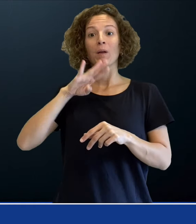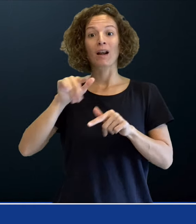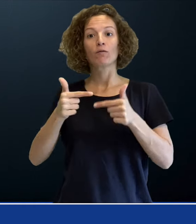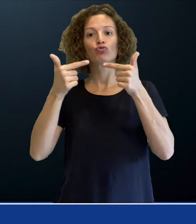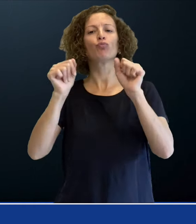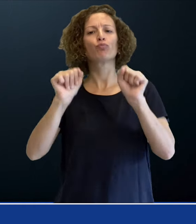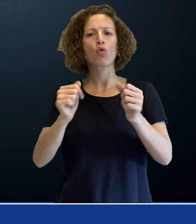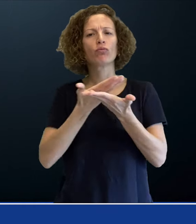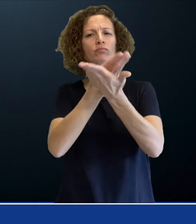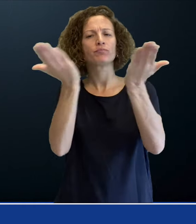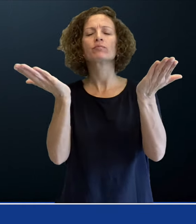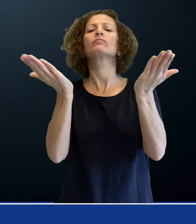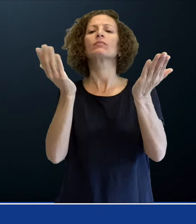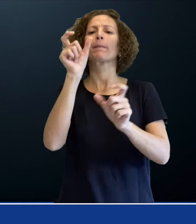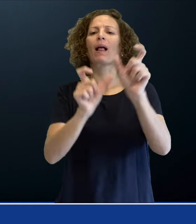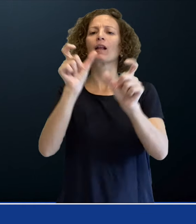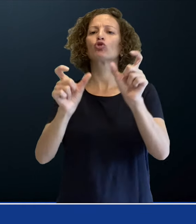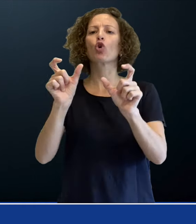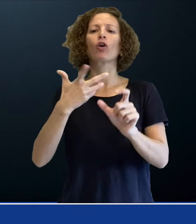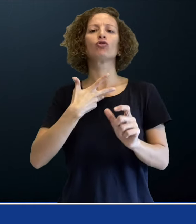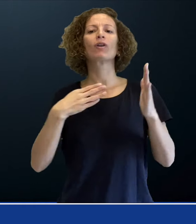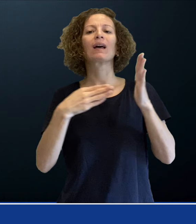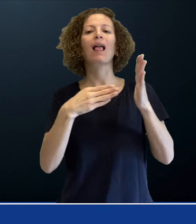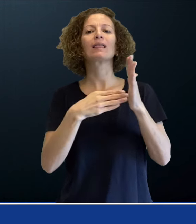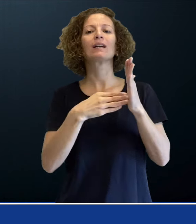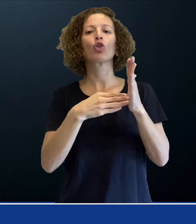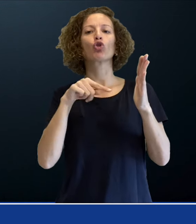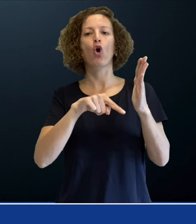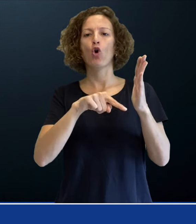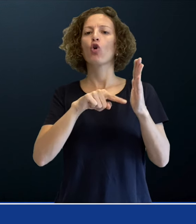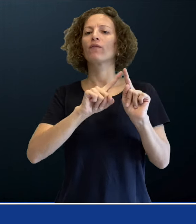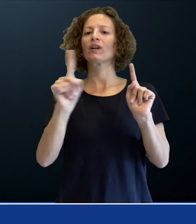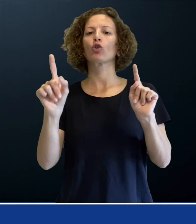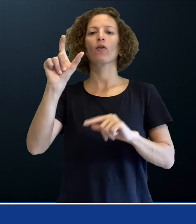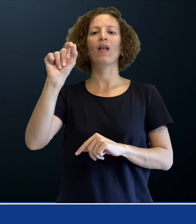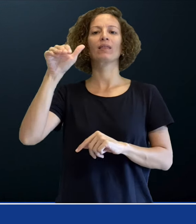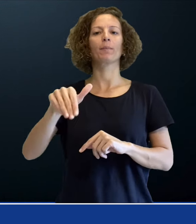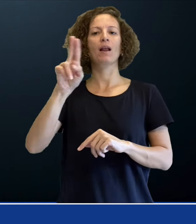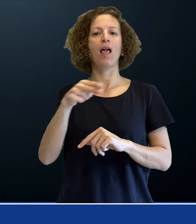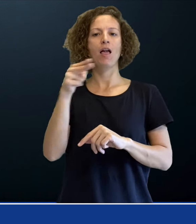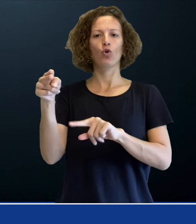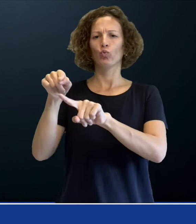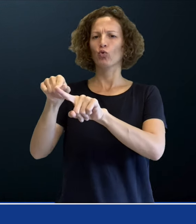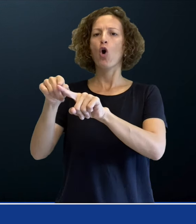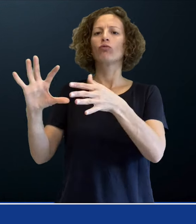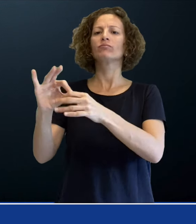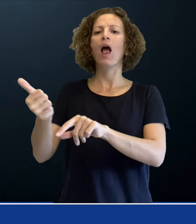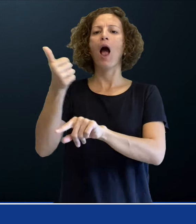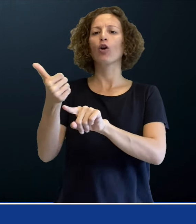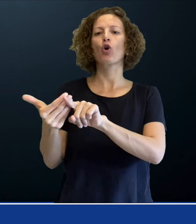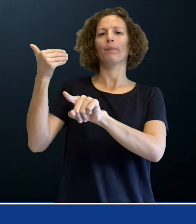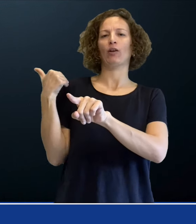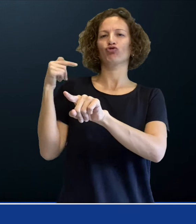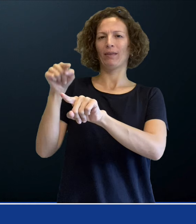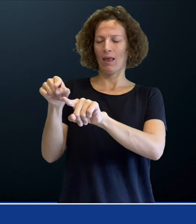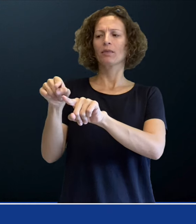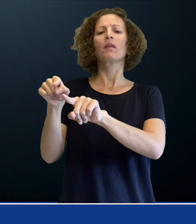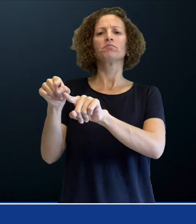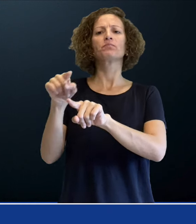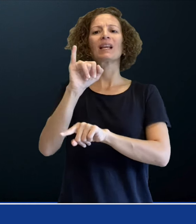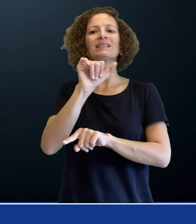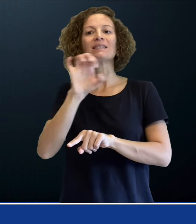Possono beneficiare del Bonus Trasporti le persone fisiche con reddito fino a 20mila euro nell’anno precedente.